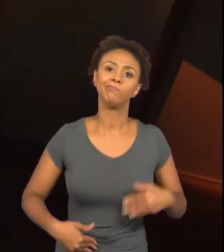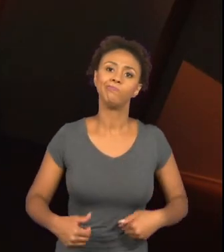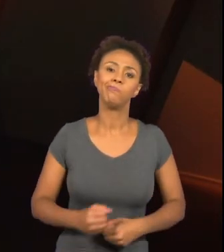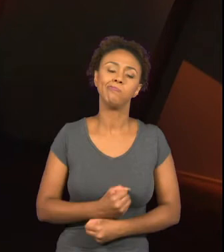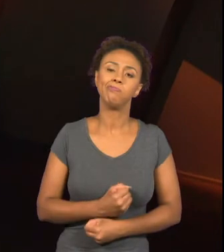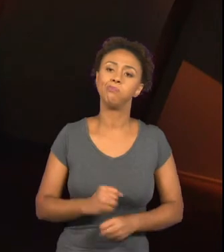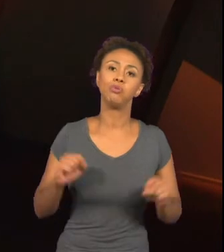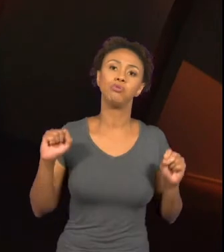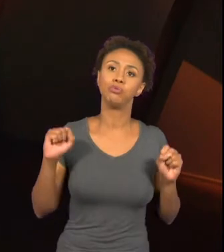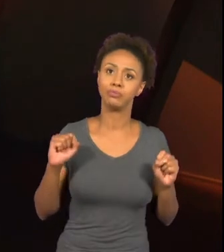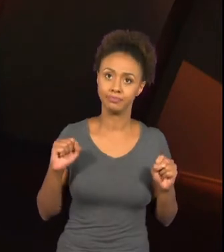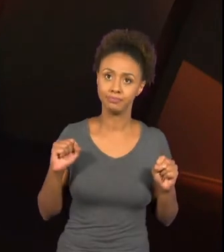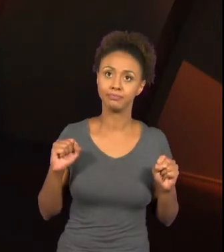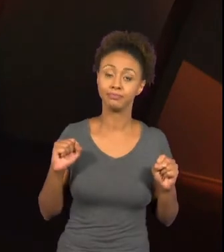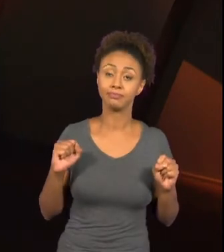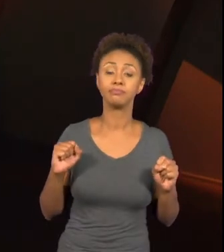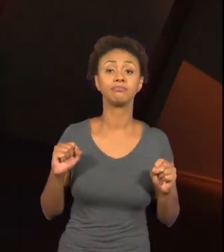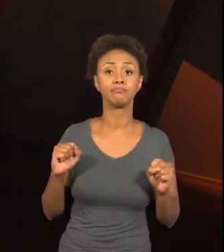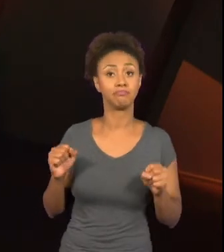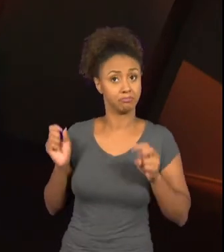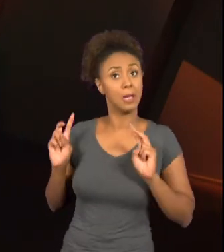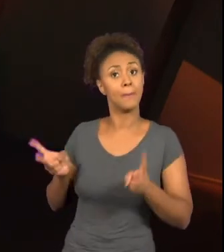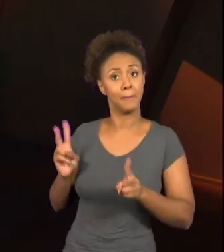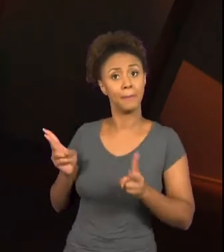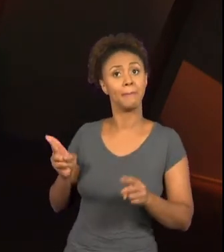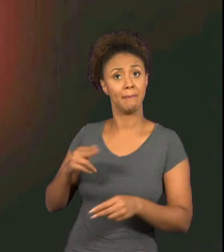ATÉ MESMO NA MORTE. VOCÊS VEEM QUE NÃO EXISTE